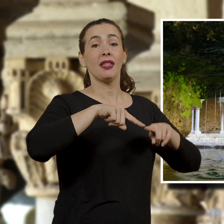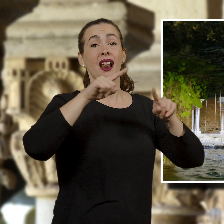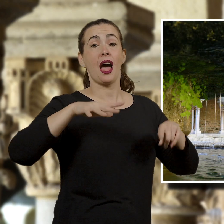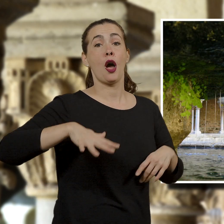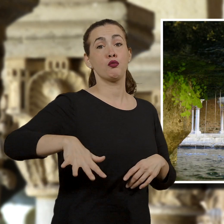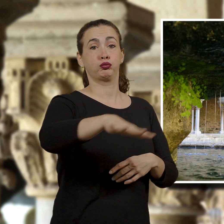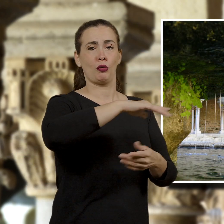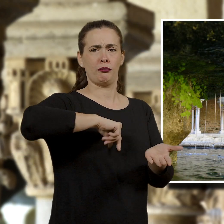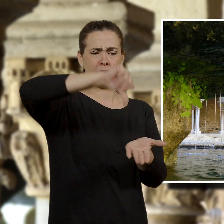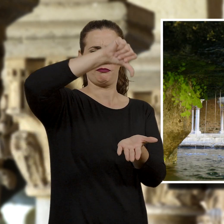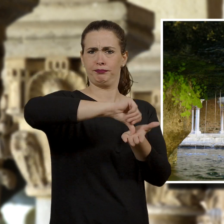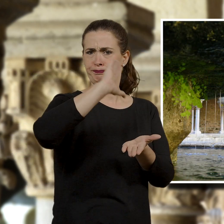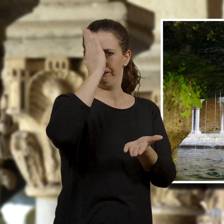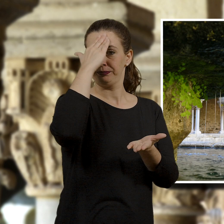Al bell mig del claustre hi ha una font.